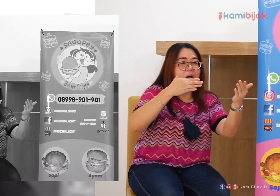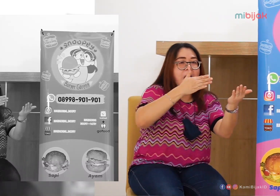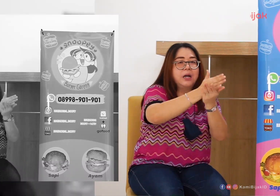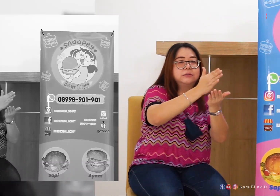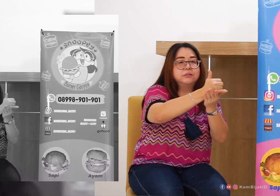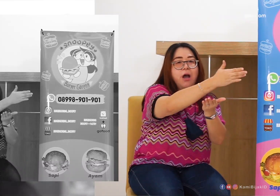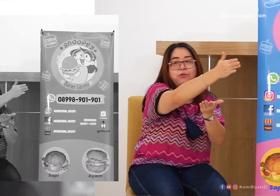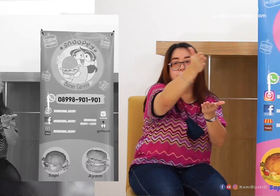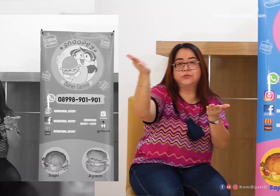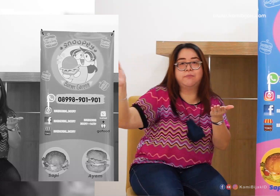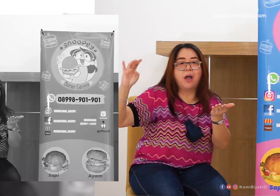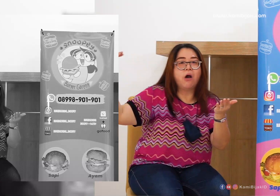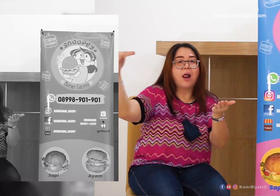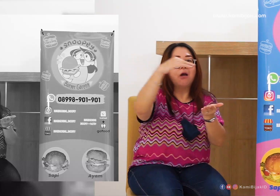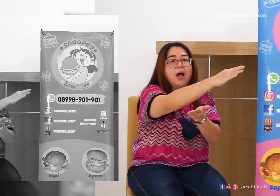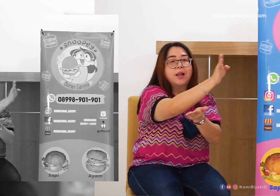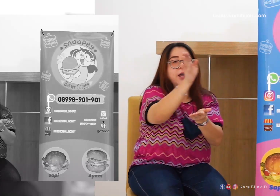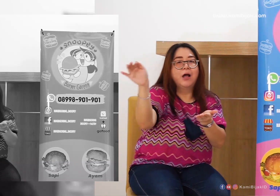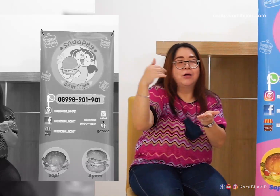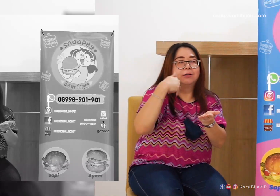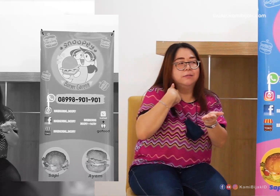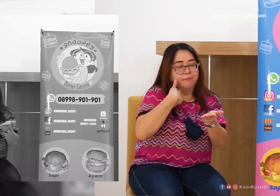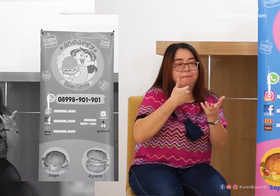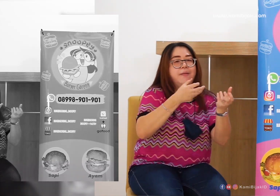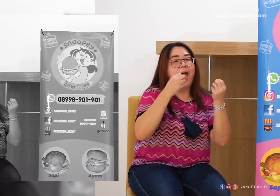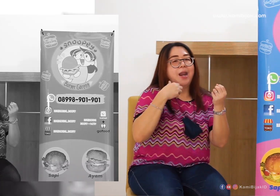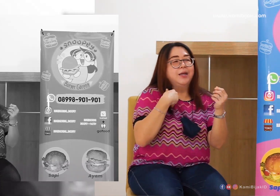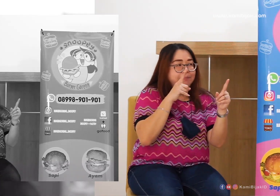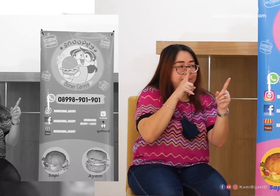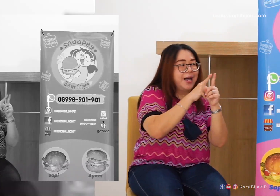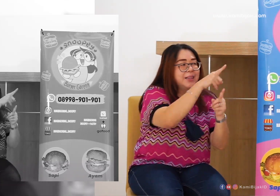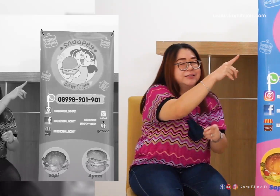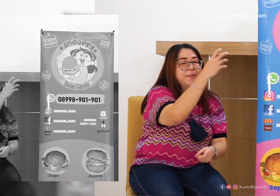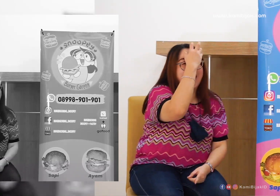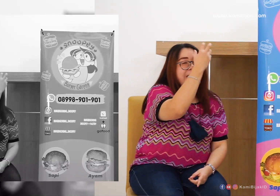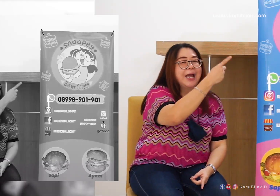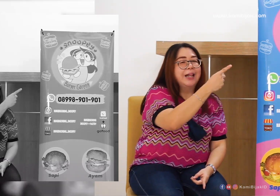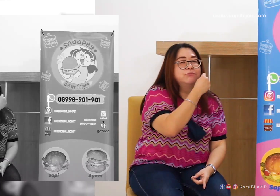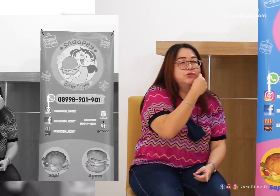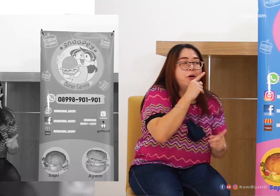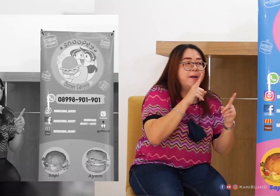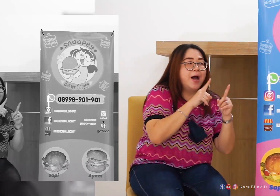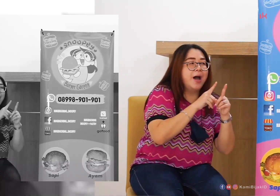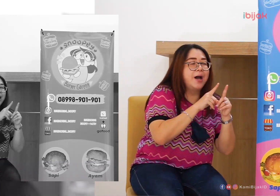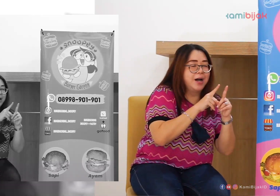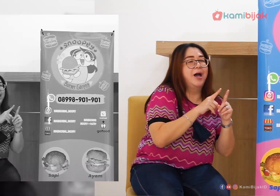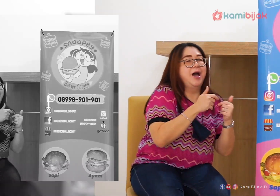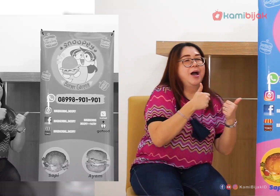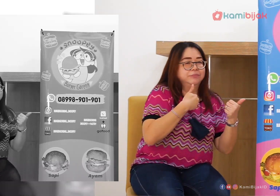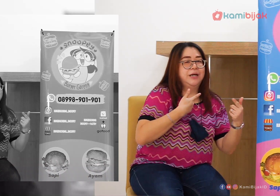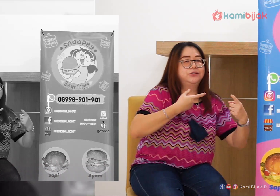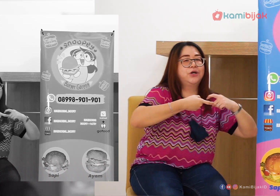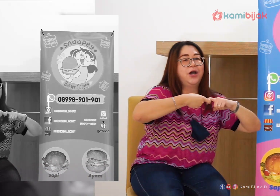Aksesnya bagus, banyak orang lewat. Menarik! Saya menemui Michael untuk join.